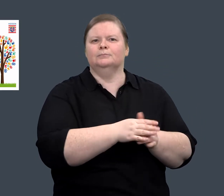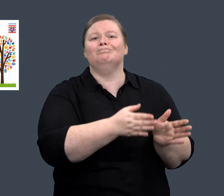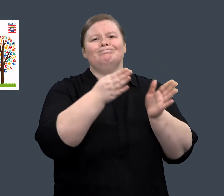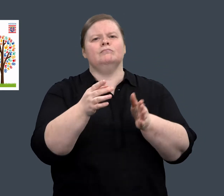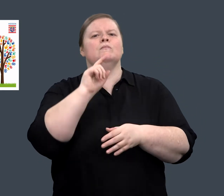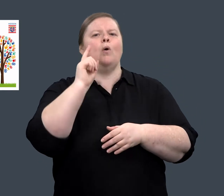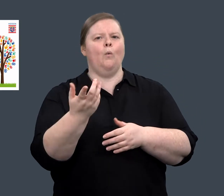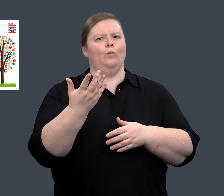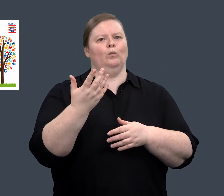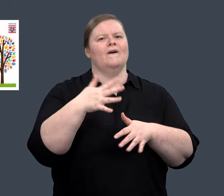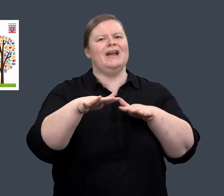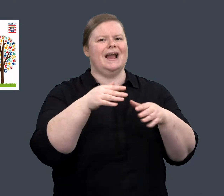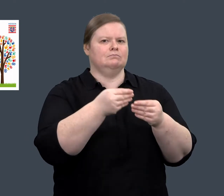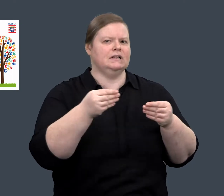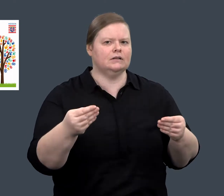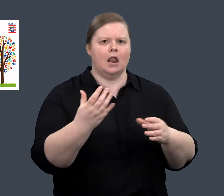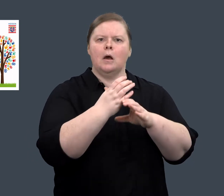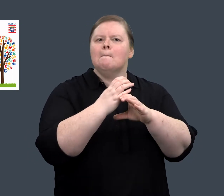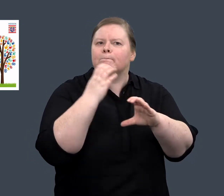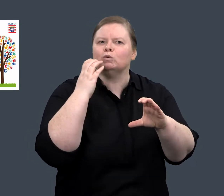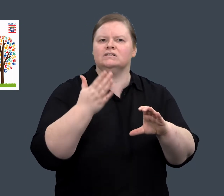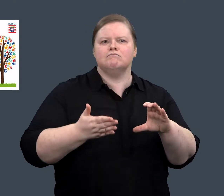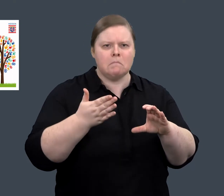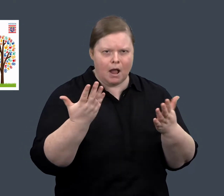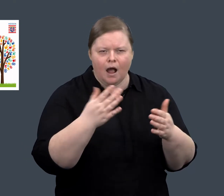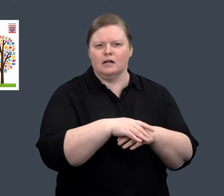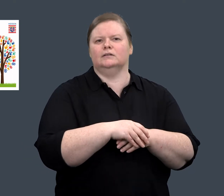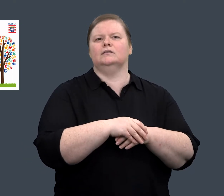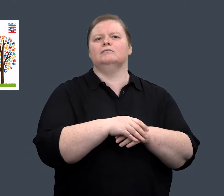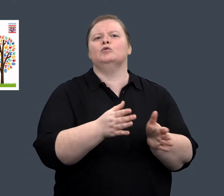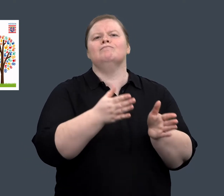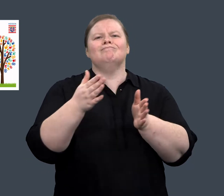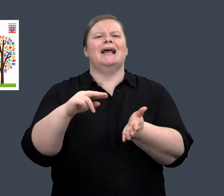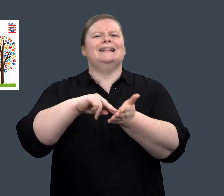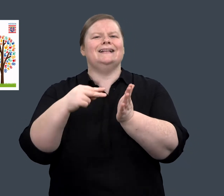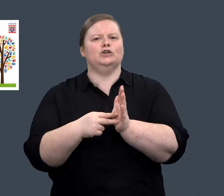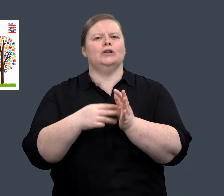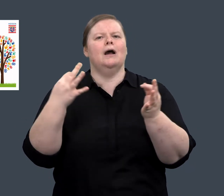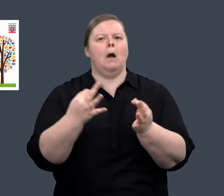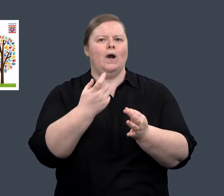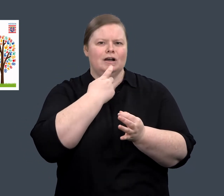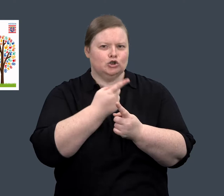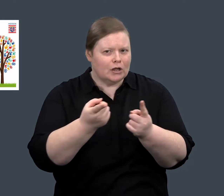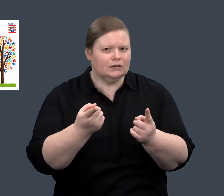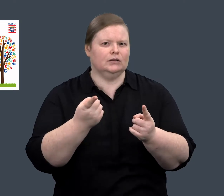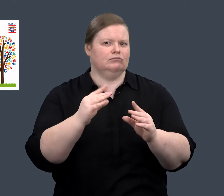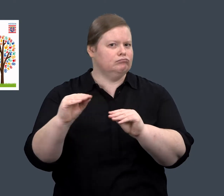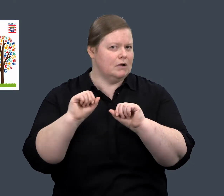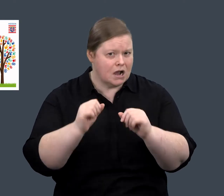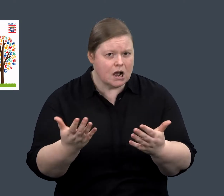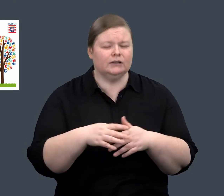Verkehrsmittel, technische Gebrauchsgegenstände,